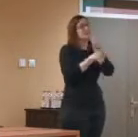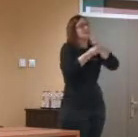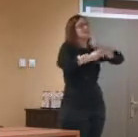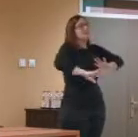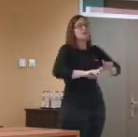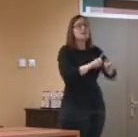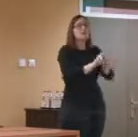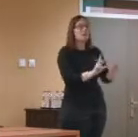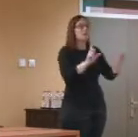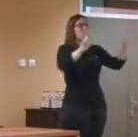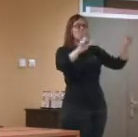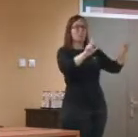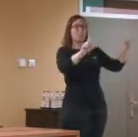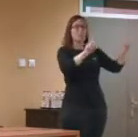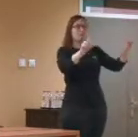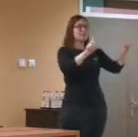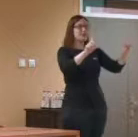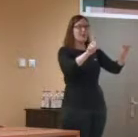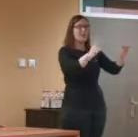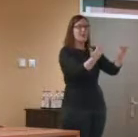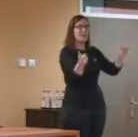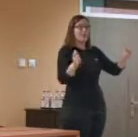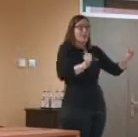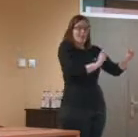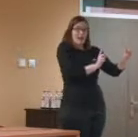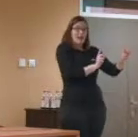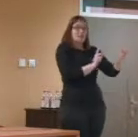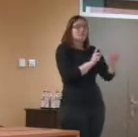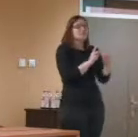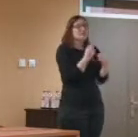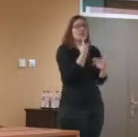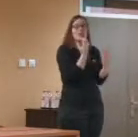el relato de que estamos haciendo crecer a Valencia, somos los mejores, Valencia